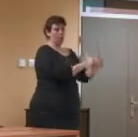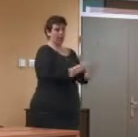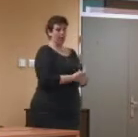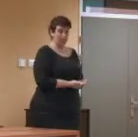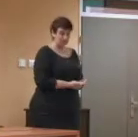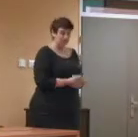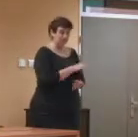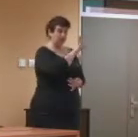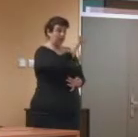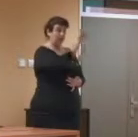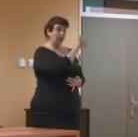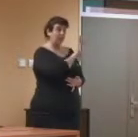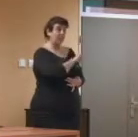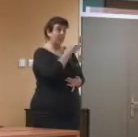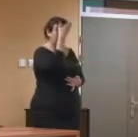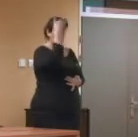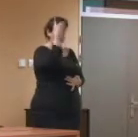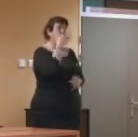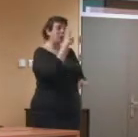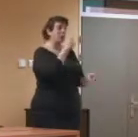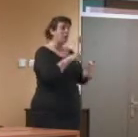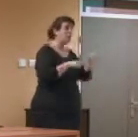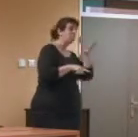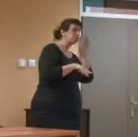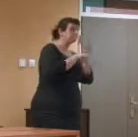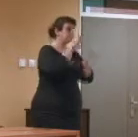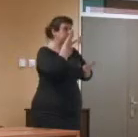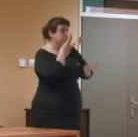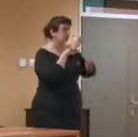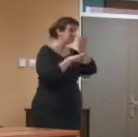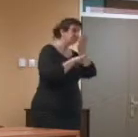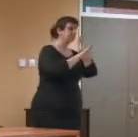supo saltar todos los problemas que tuvo. Yo destripo esa